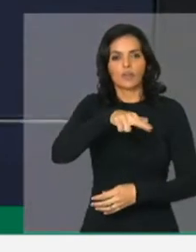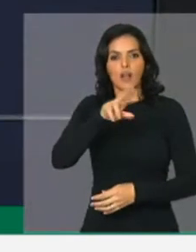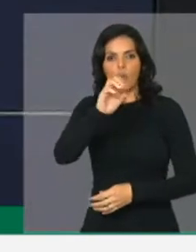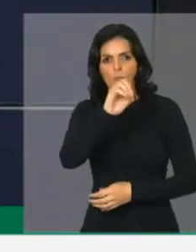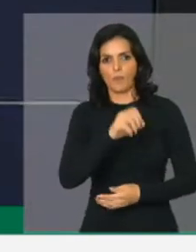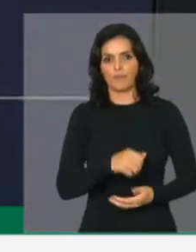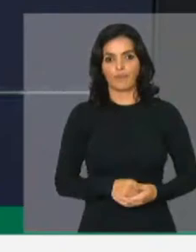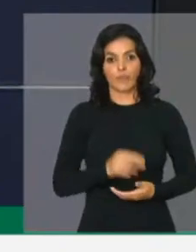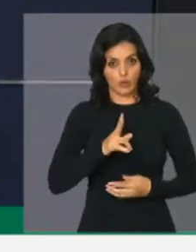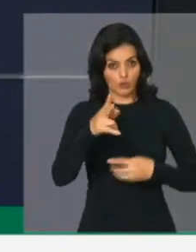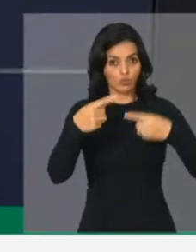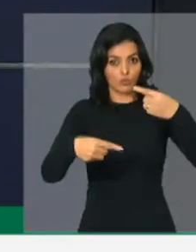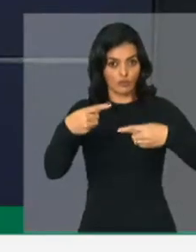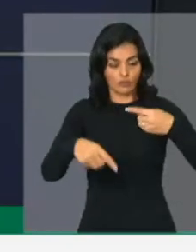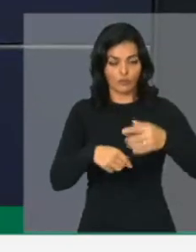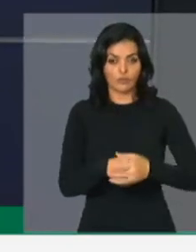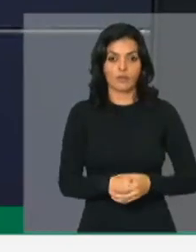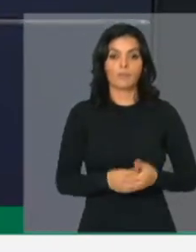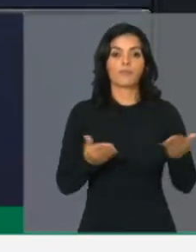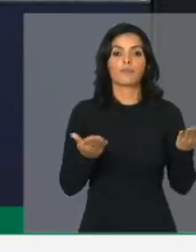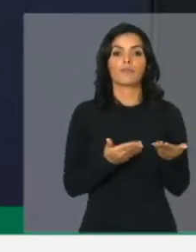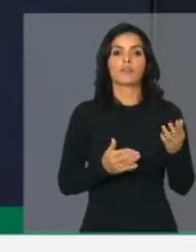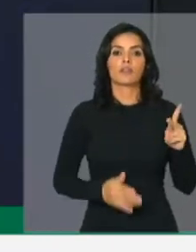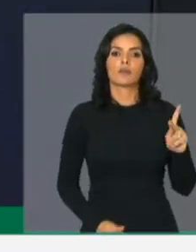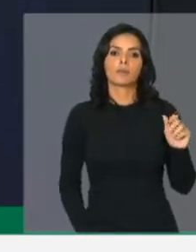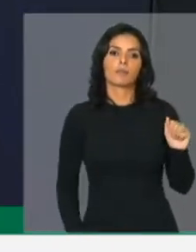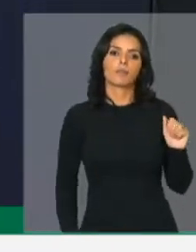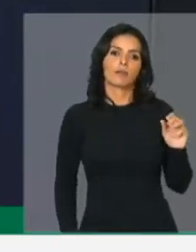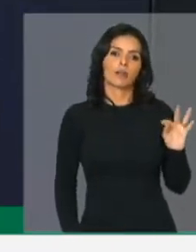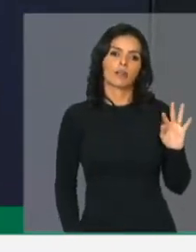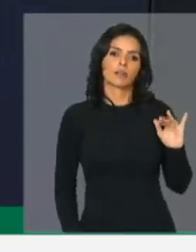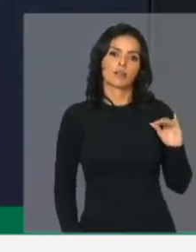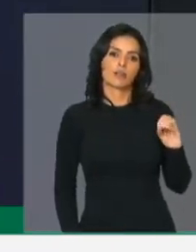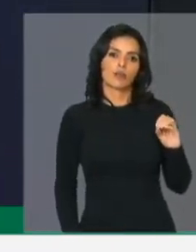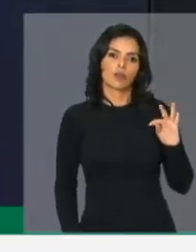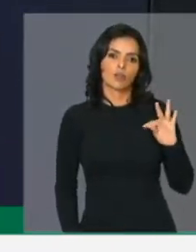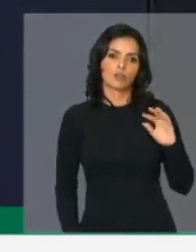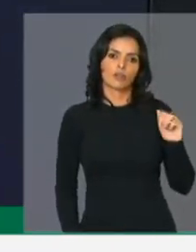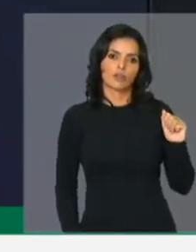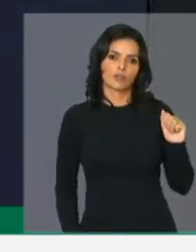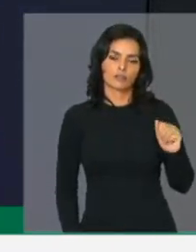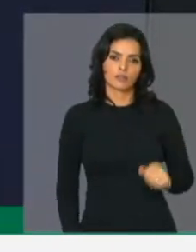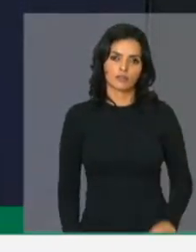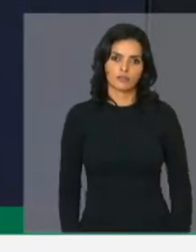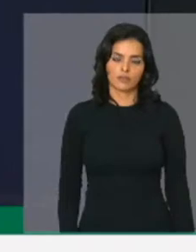PATRIOTA? PV? REDE, DEPUTADA JOÊNIA. -- [DEP. JOÊNIA WAPICHANA]: BOA TARDE SR. PRESIDENTE. REALMENTE, A